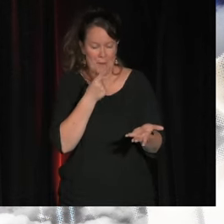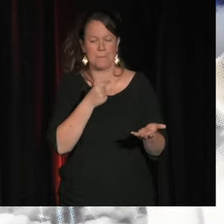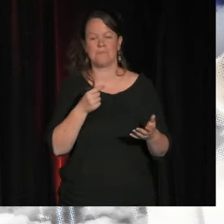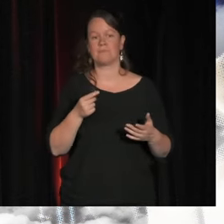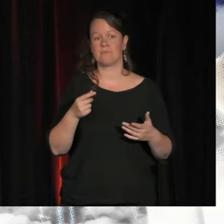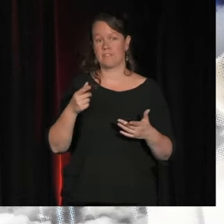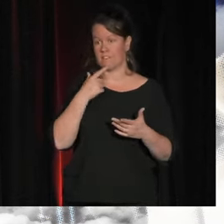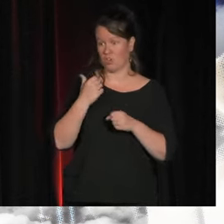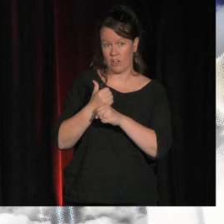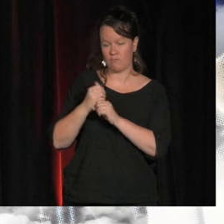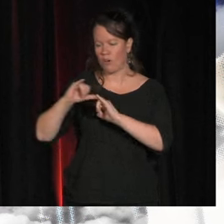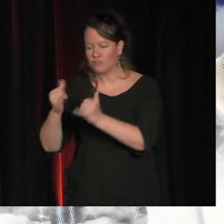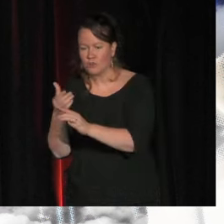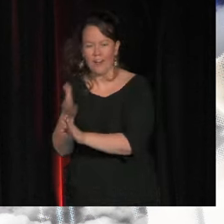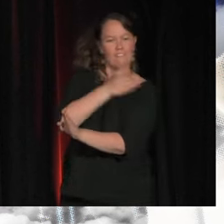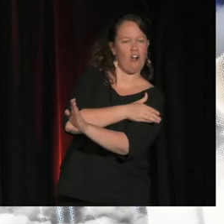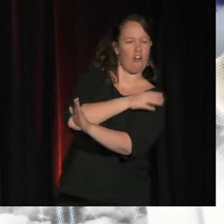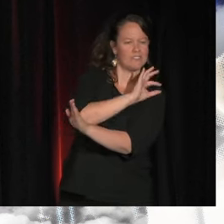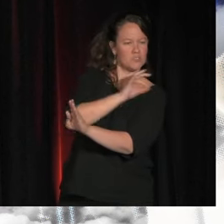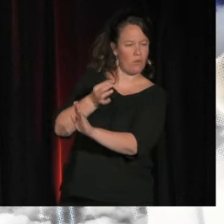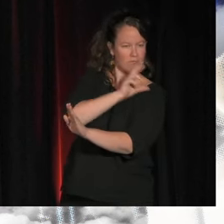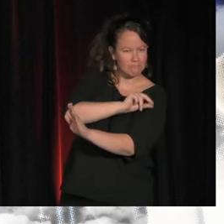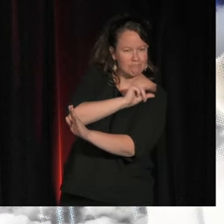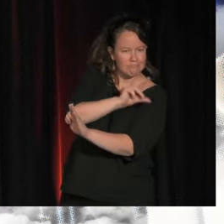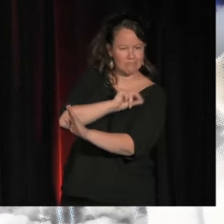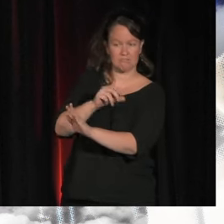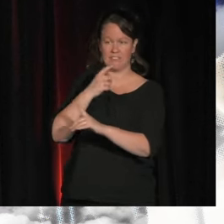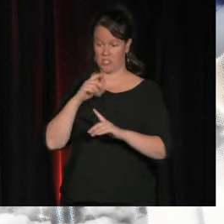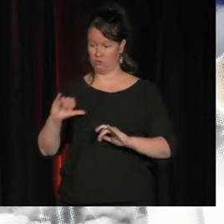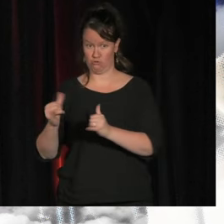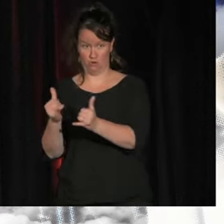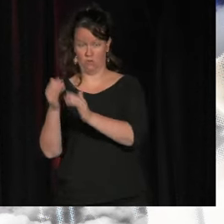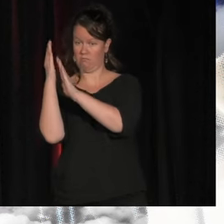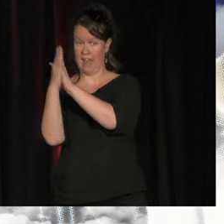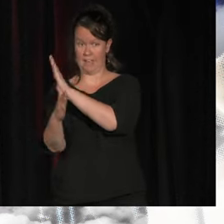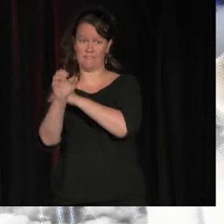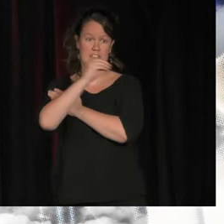leur licence et ça leur permet de gagner du blé au-delà des simples retransmissions de leur événement sportif.